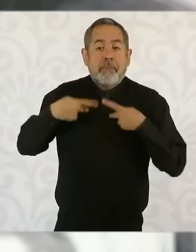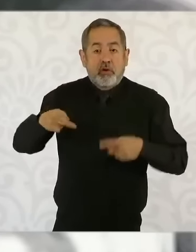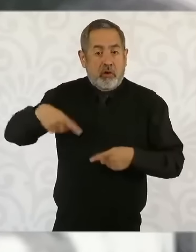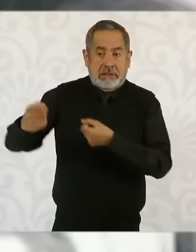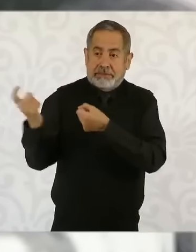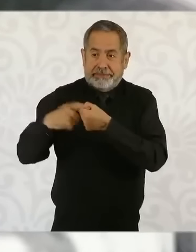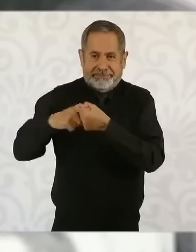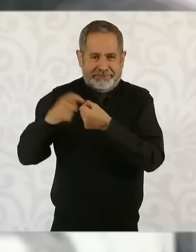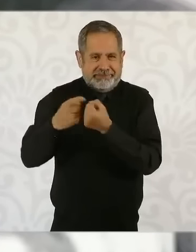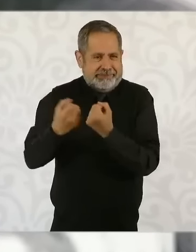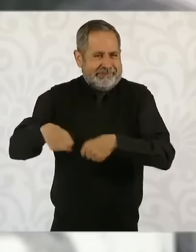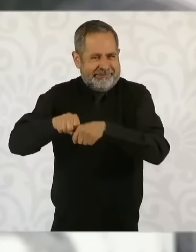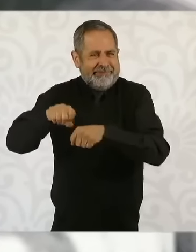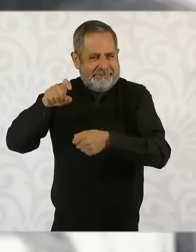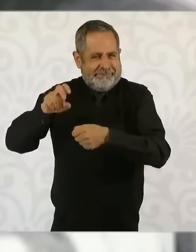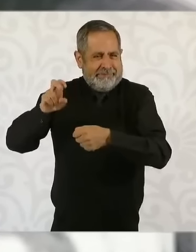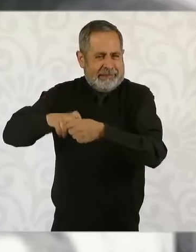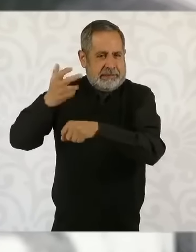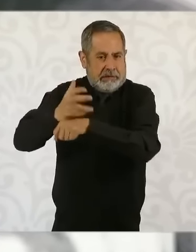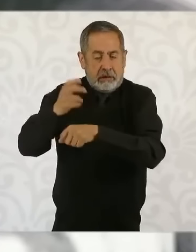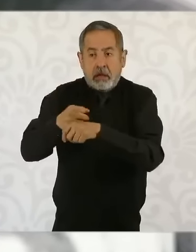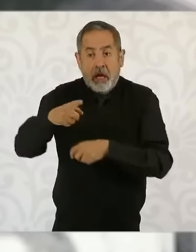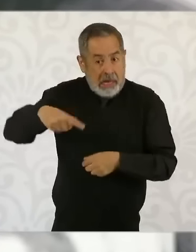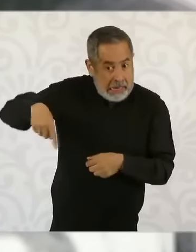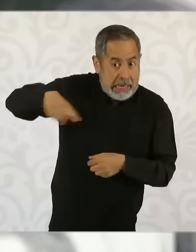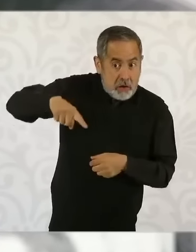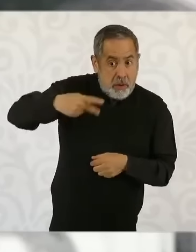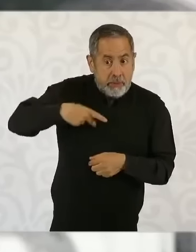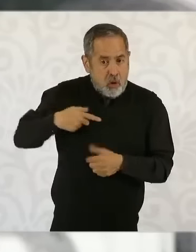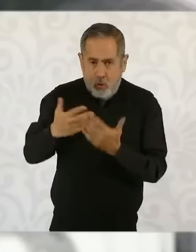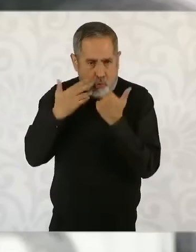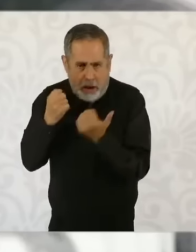seguridad social es muy importante en estados unidos que estos empleados indocumentados van